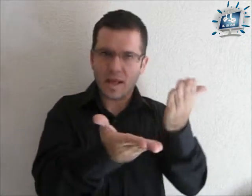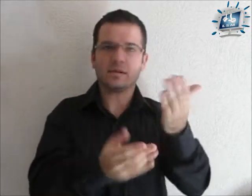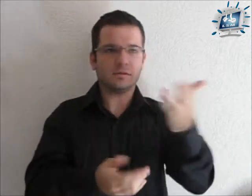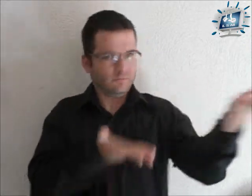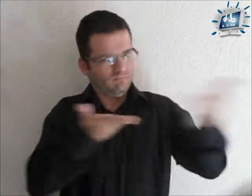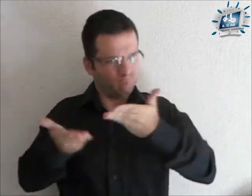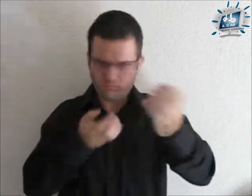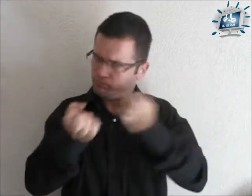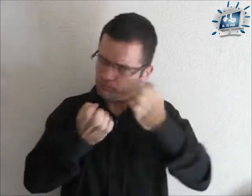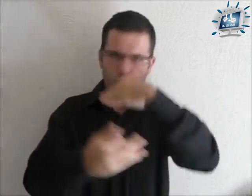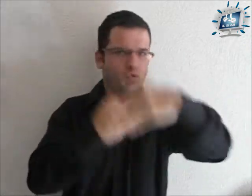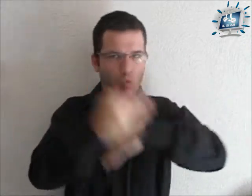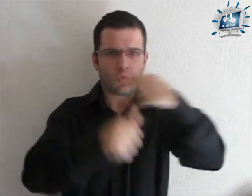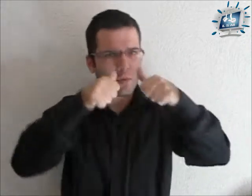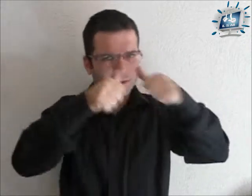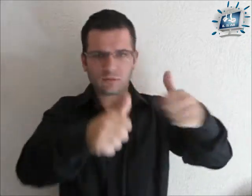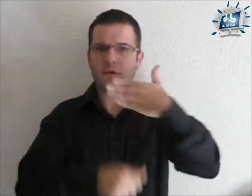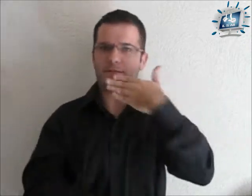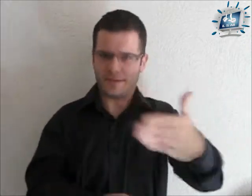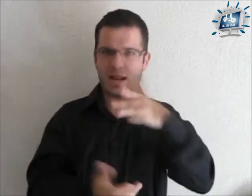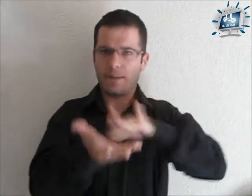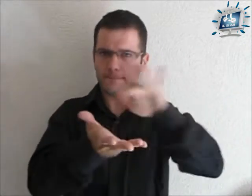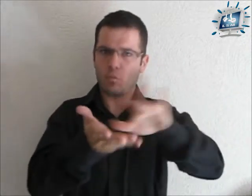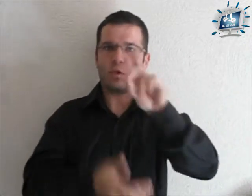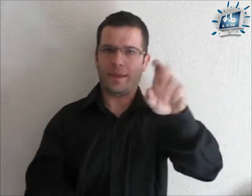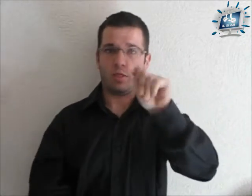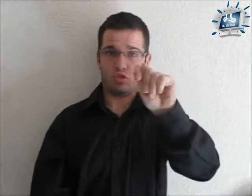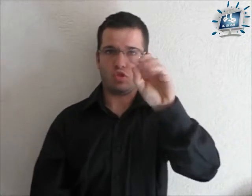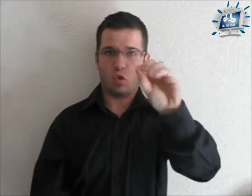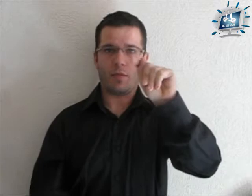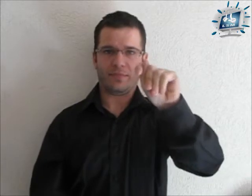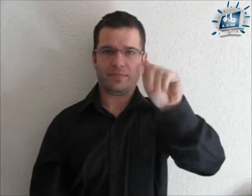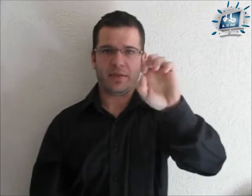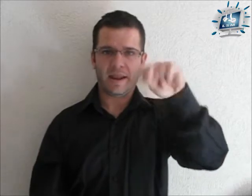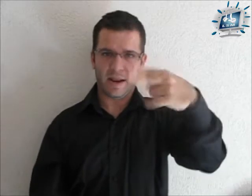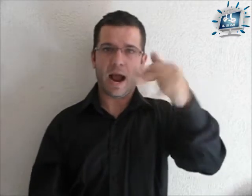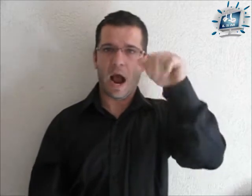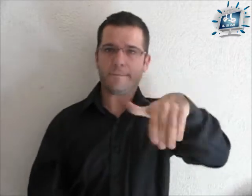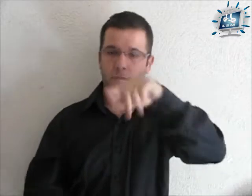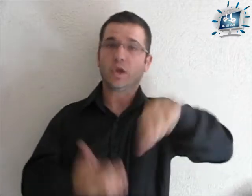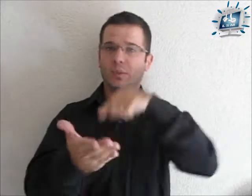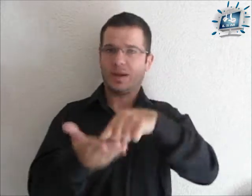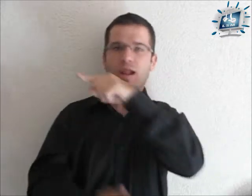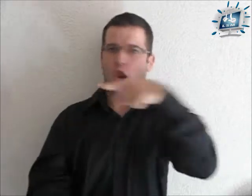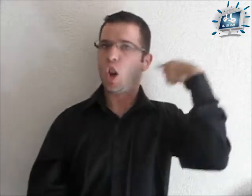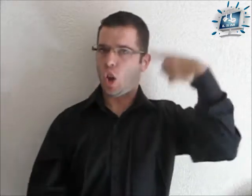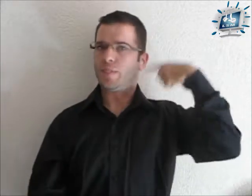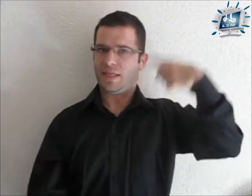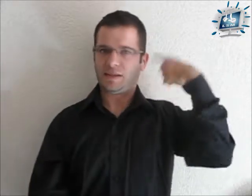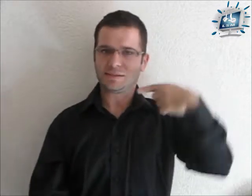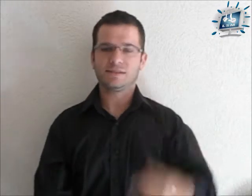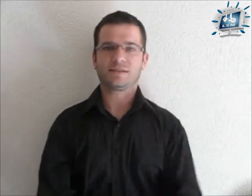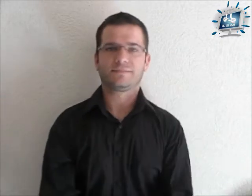que ofreció a entrenar con ellos, la buena atención que recibe, buen apoyo de Tottenham que está en Londres.